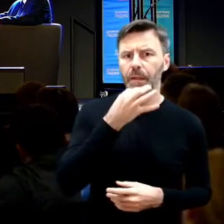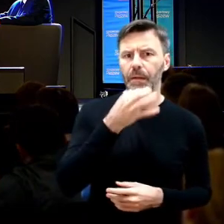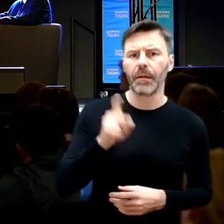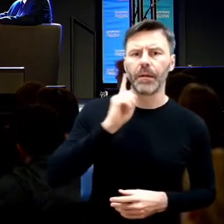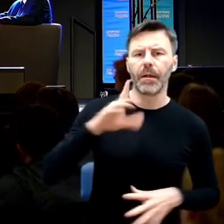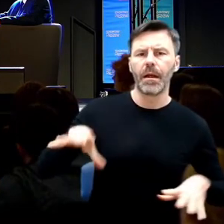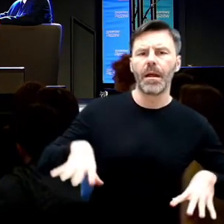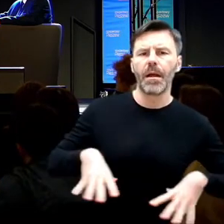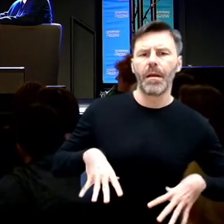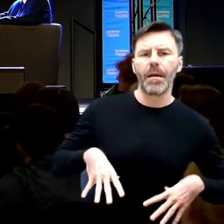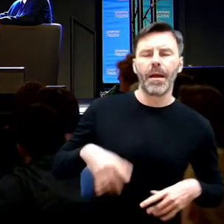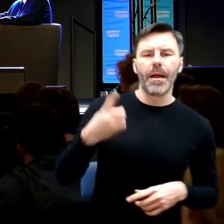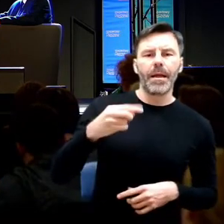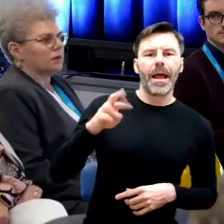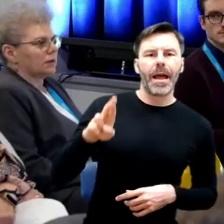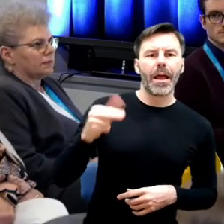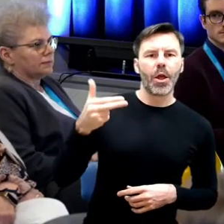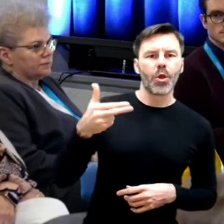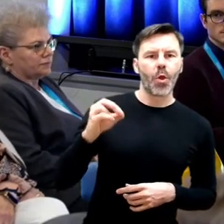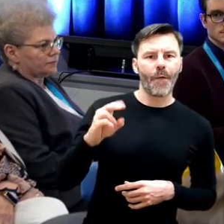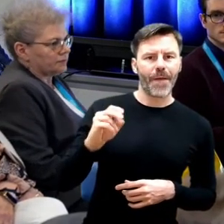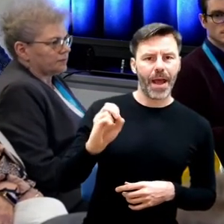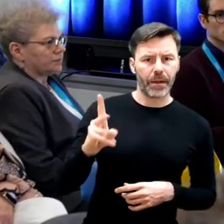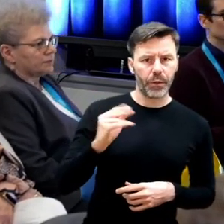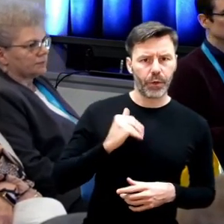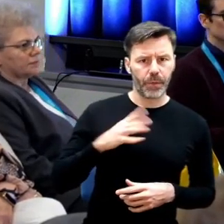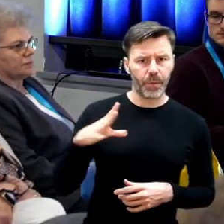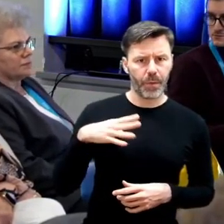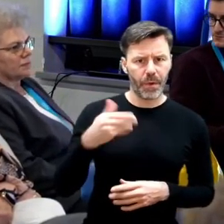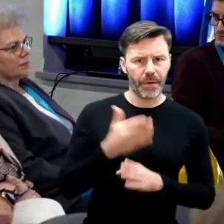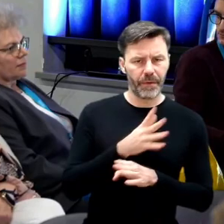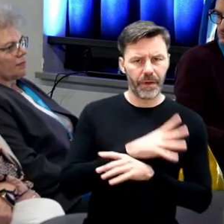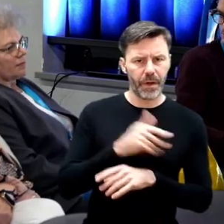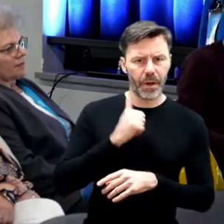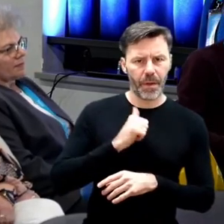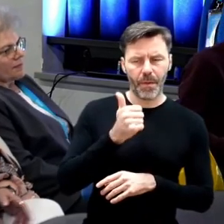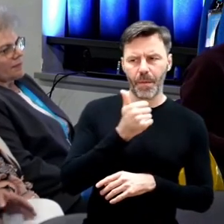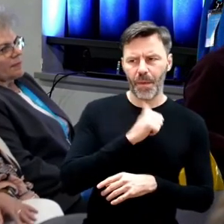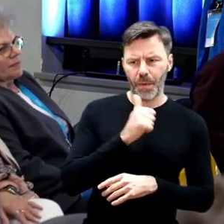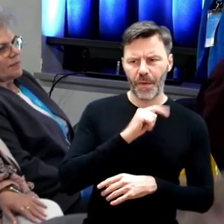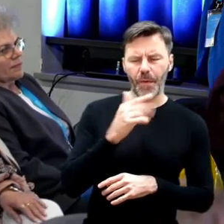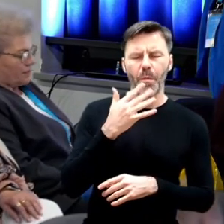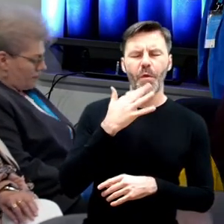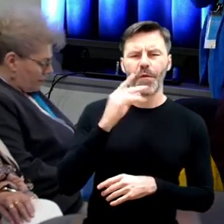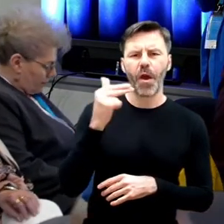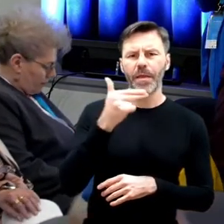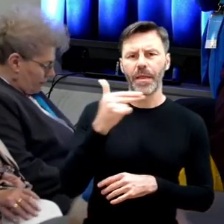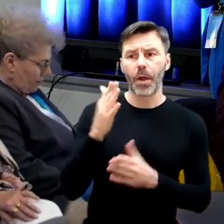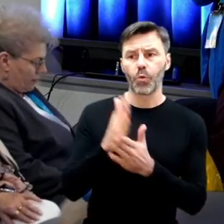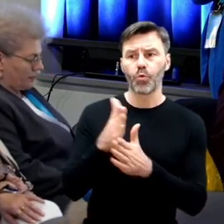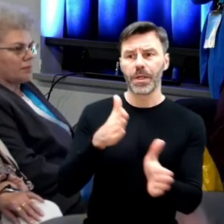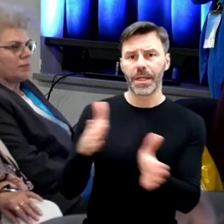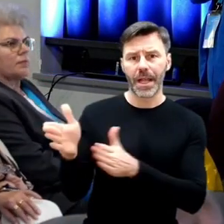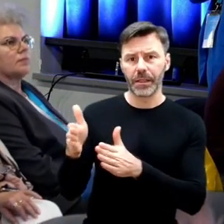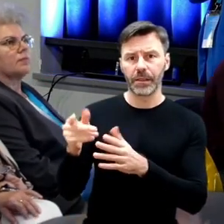o tych zasobach, które już są i które nie muszą być wybudowane, to ja pociągnę ten temat, bo pustostany to jedno,